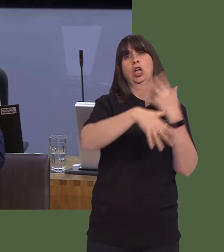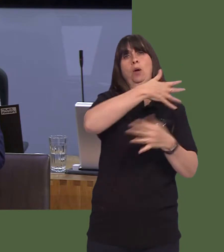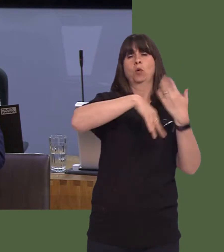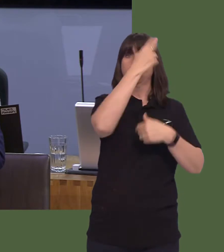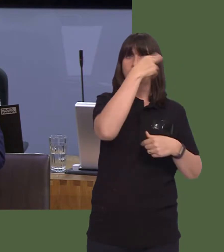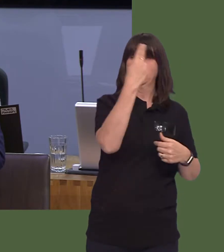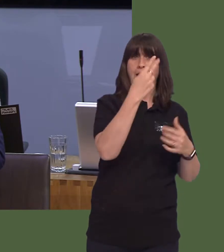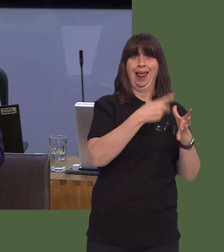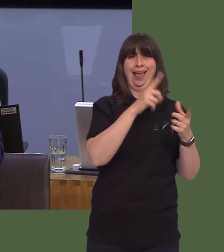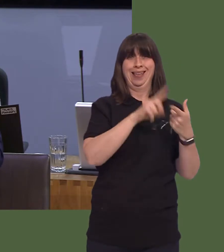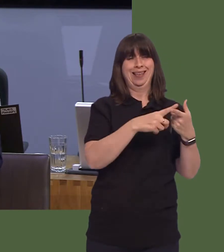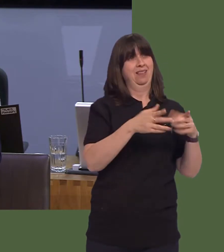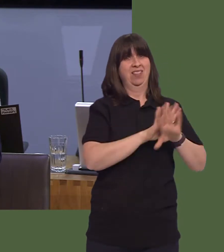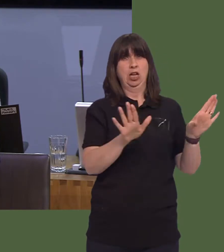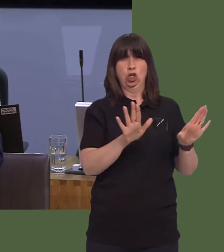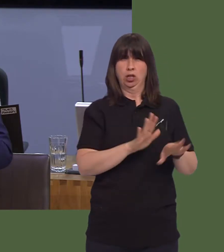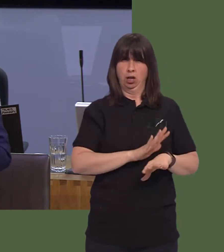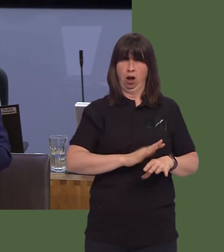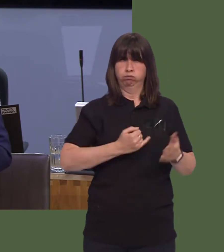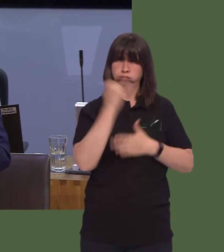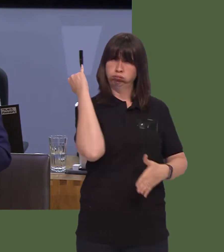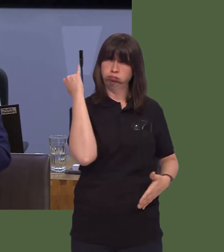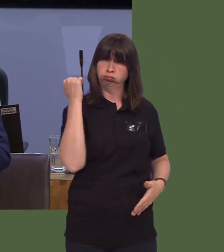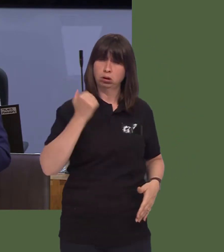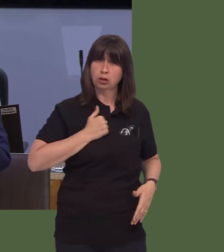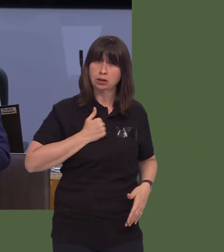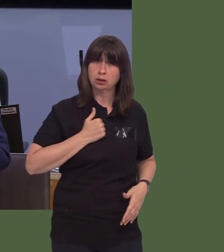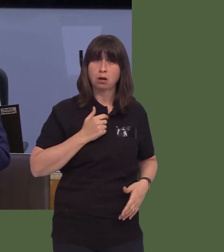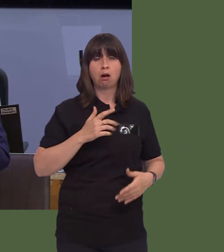ar gael i bobl yn sir Benfro o ystyried bod yna broblem enfawr gyda doctoriaid tu allan